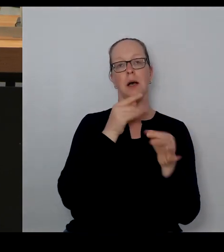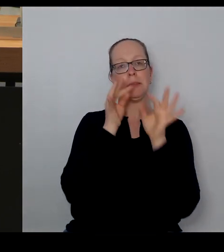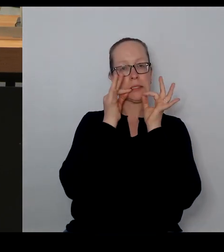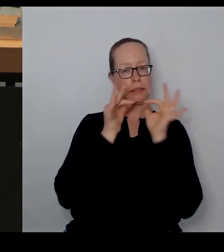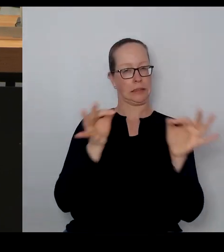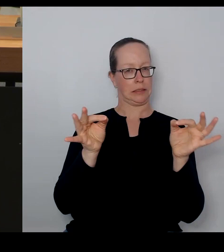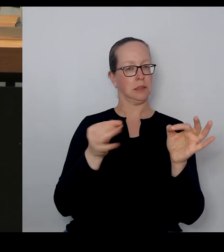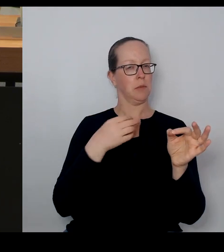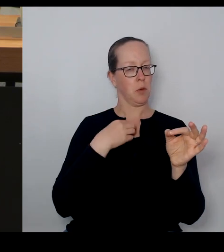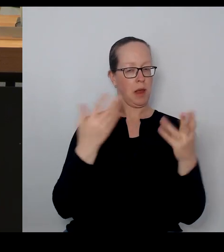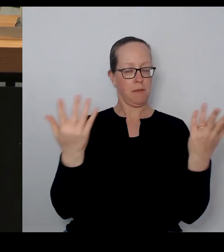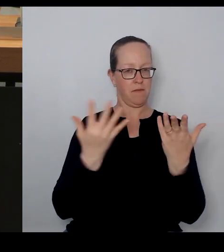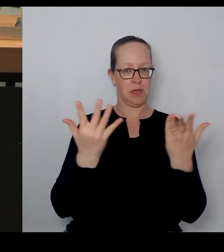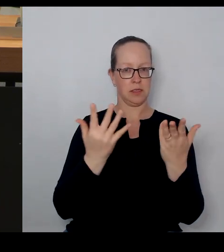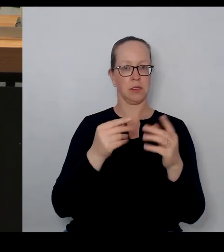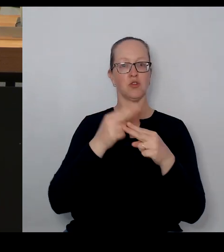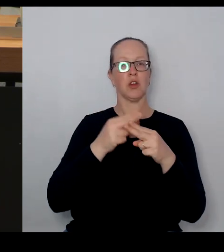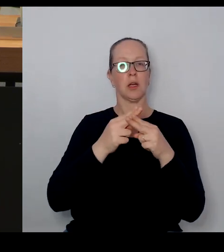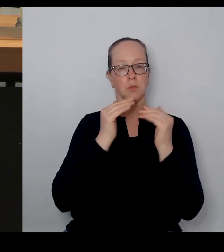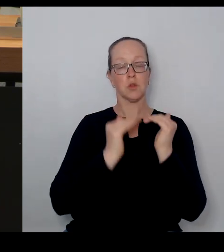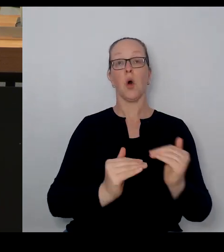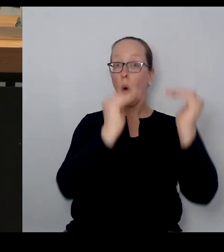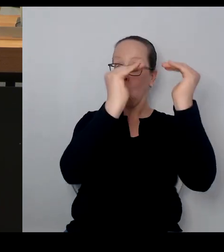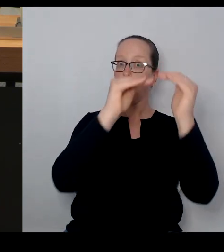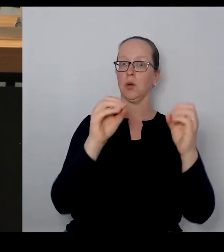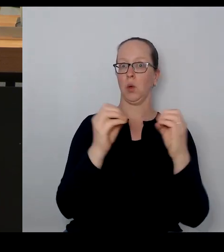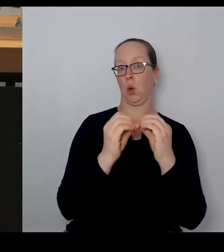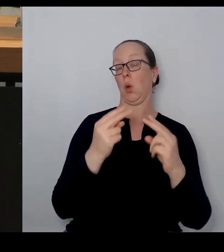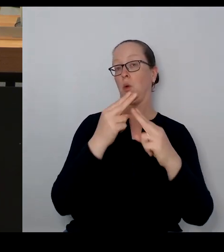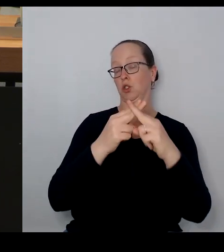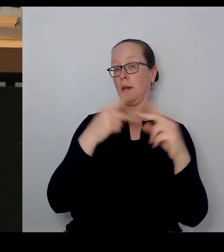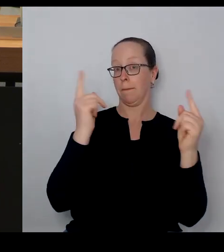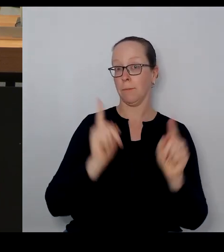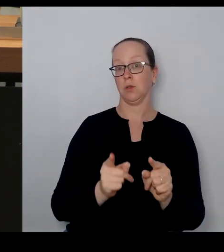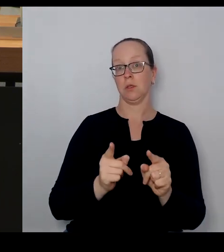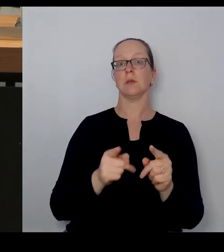auch Klimahauptstadt. Und da werden wir sehr darauf achten, dass es auch tatsächlich passiert. Vielen Dank!